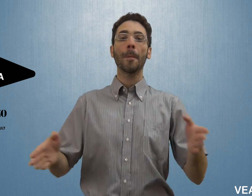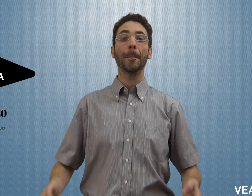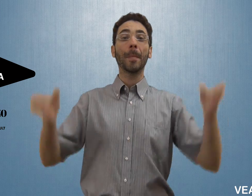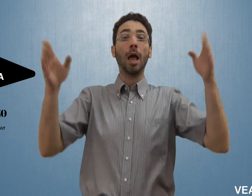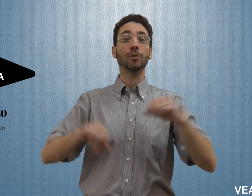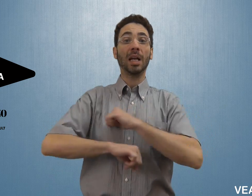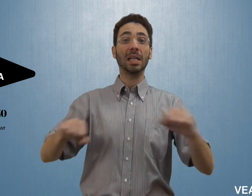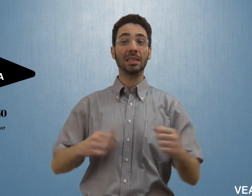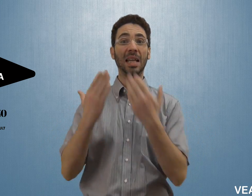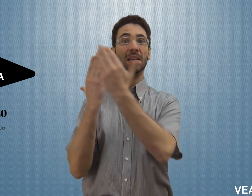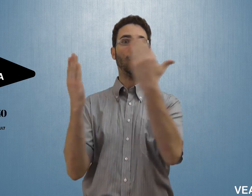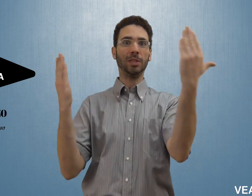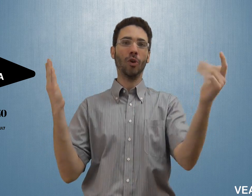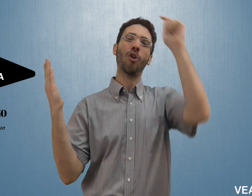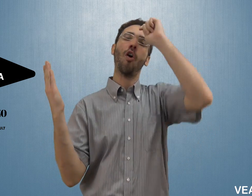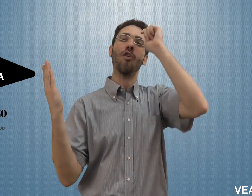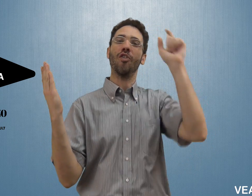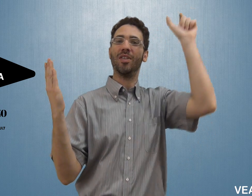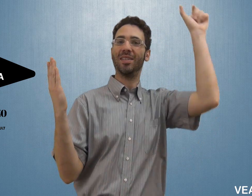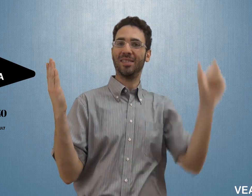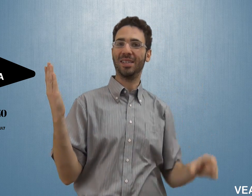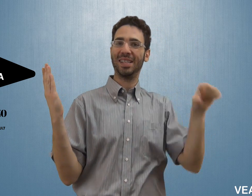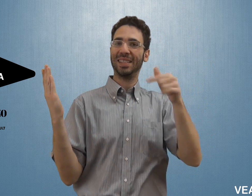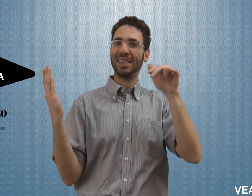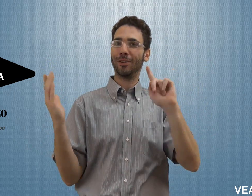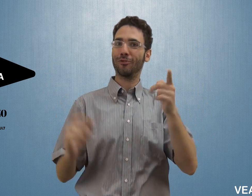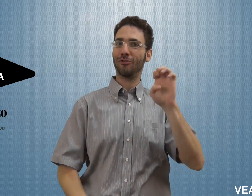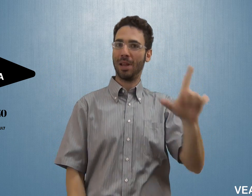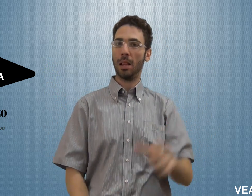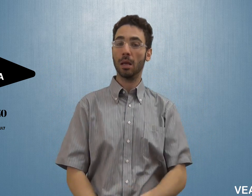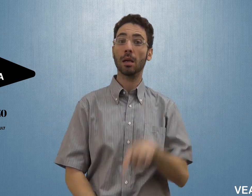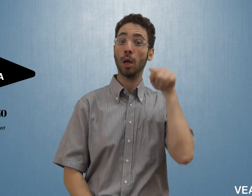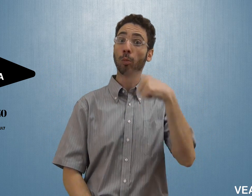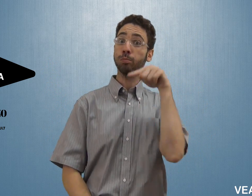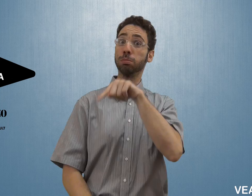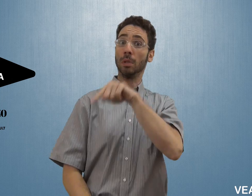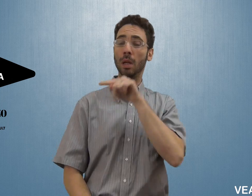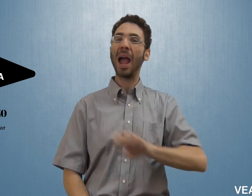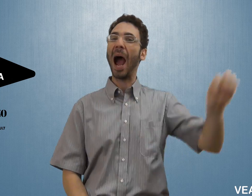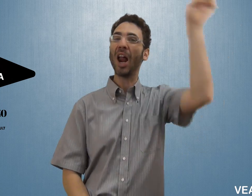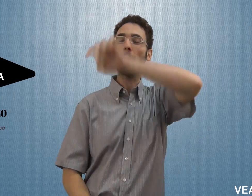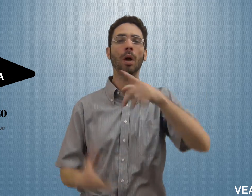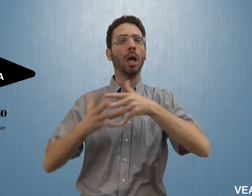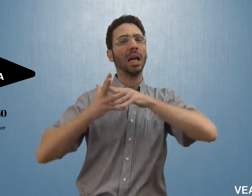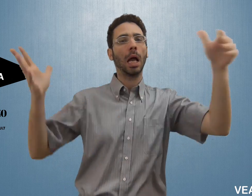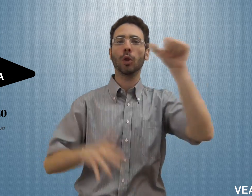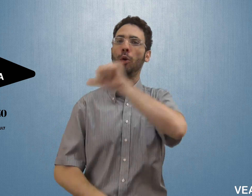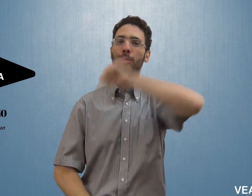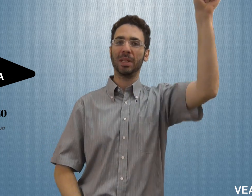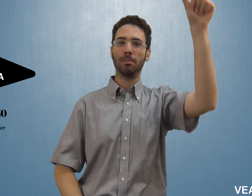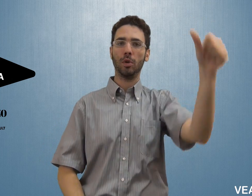L’esposizione di Palazzo Grassi la più grande mostra europea dedicata all’artista.